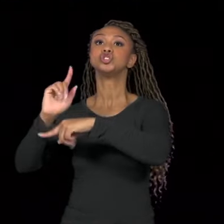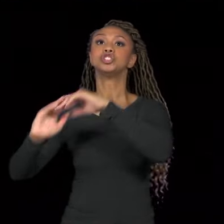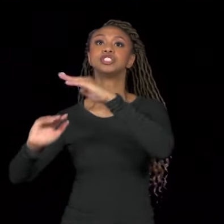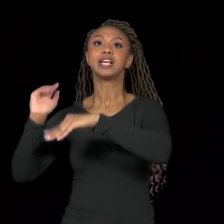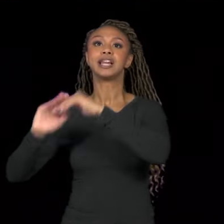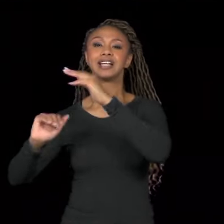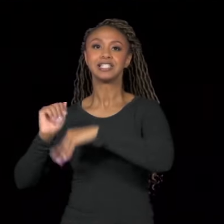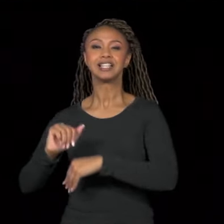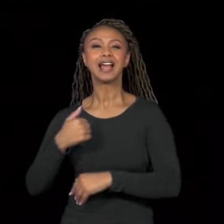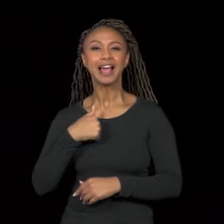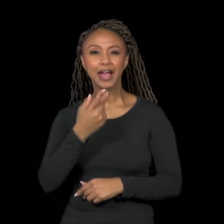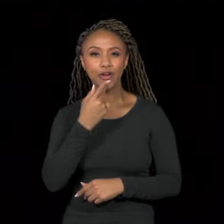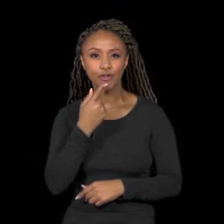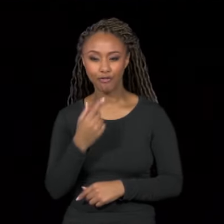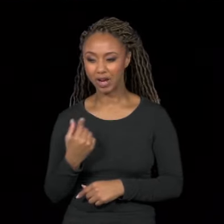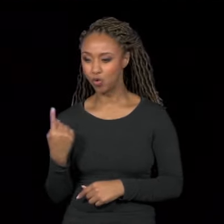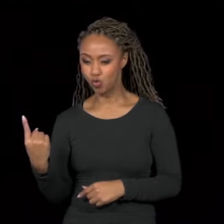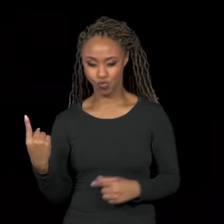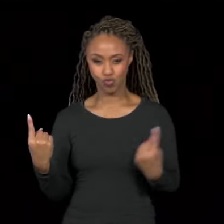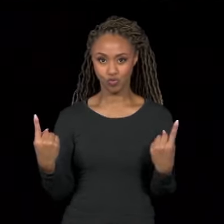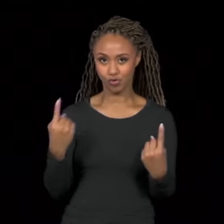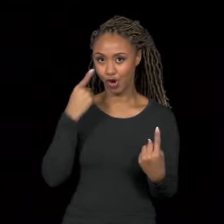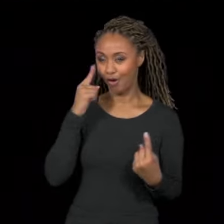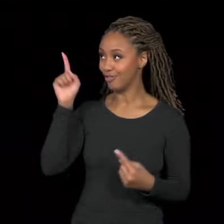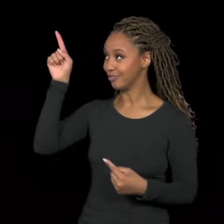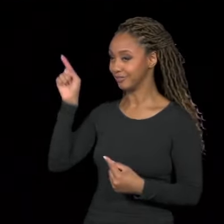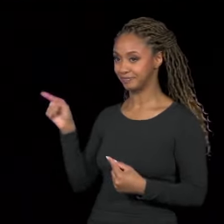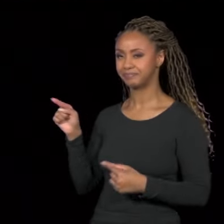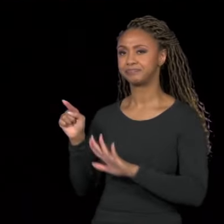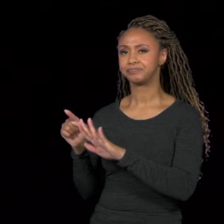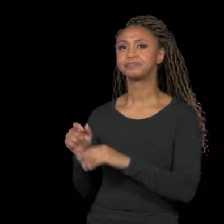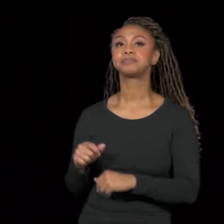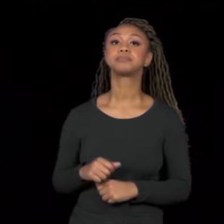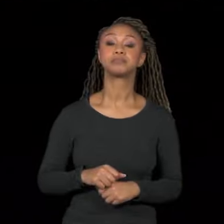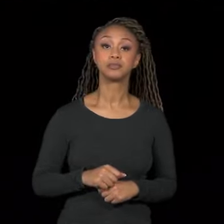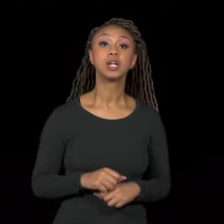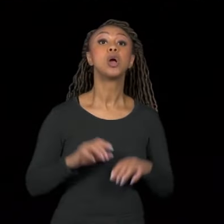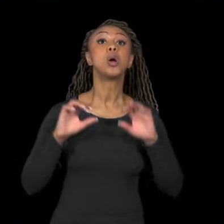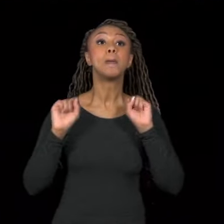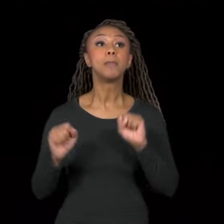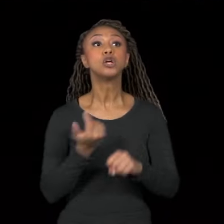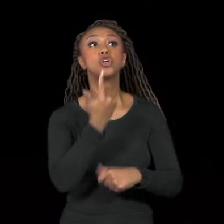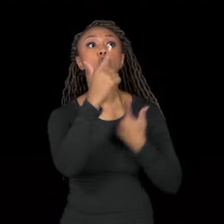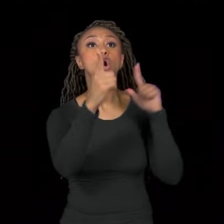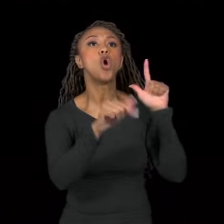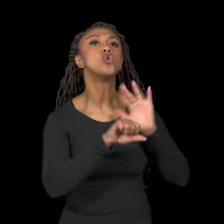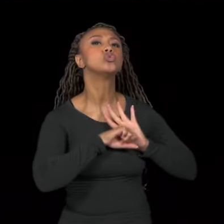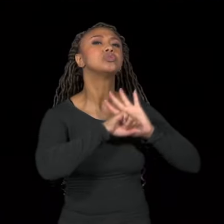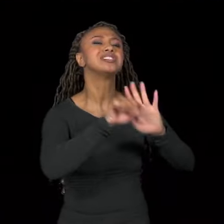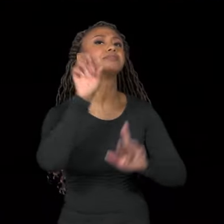UM PARA UM AQUI, EU POSSO ENCONTRAR EM OUTRAS NOTAÇÕES MANEIRAS DIFERENTES DE DEMONSTRAR.